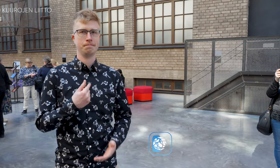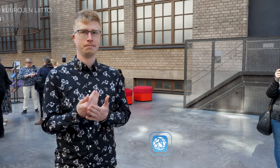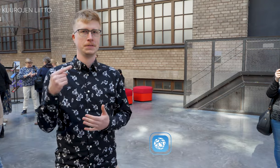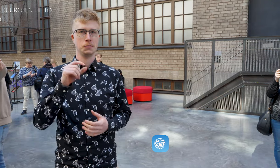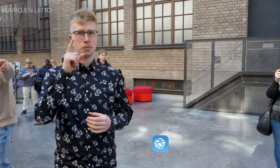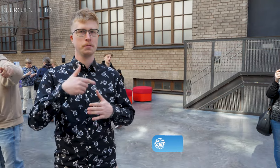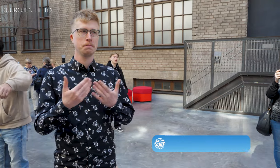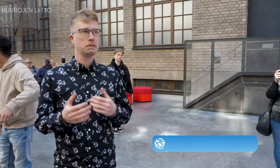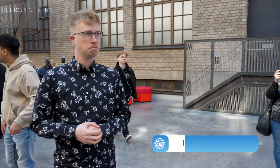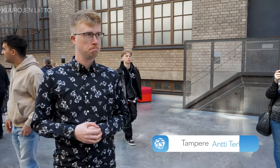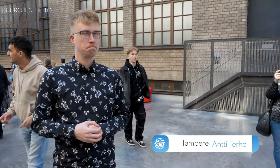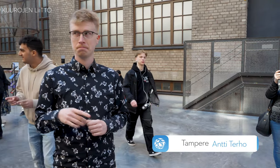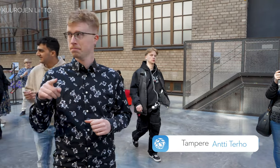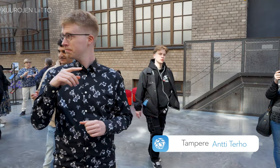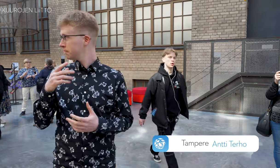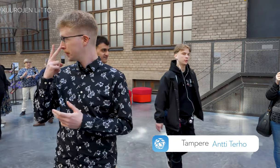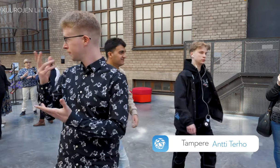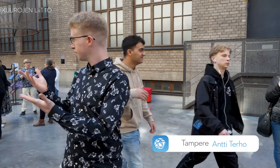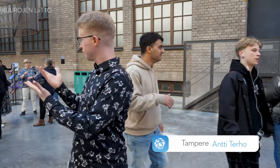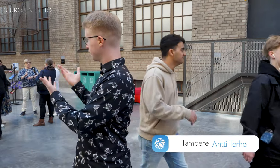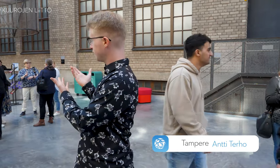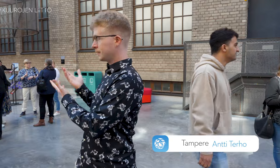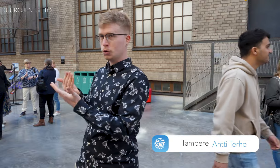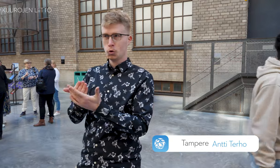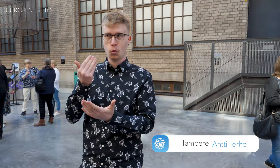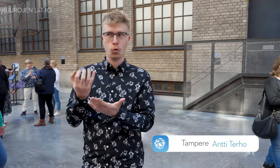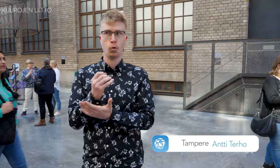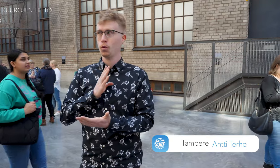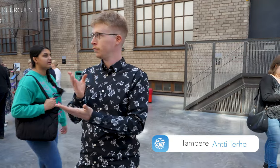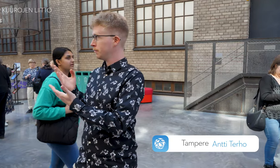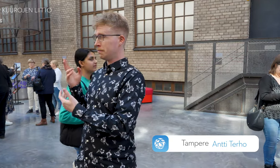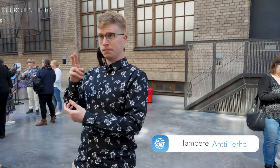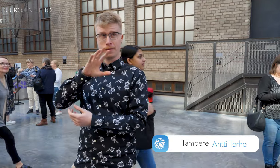Miksikö tulin kulttuuripäiville? Syy näkyy tässä näin.